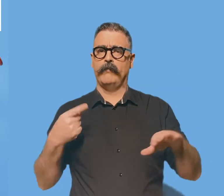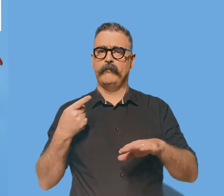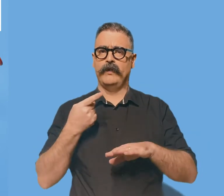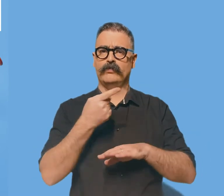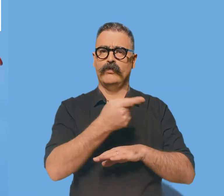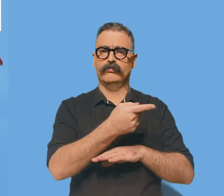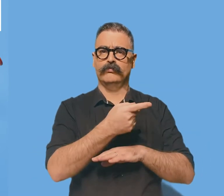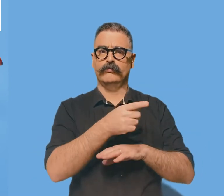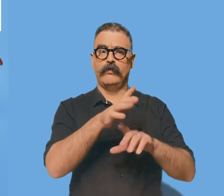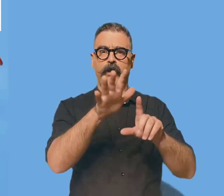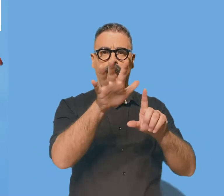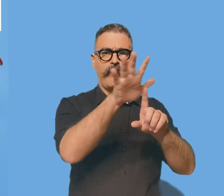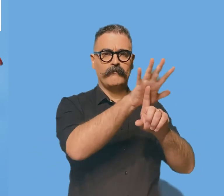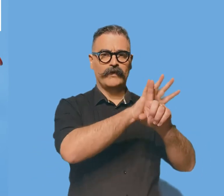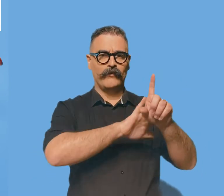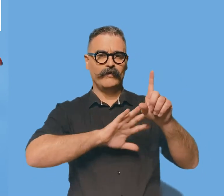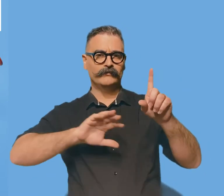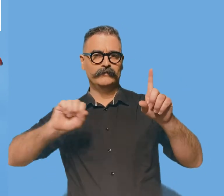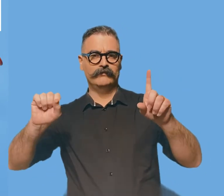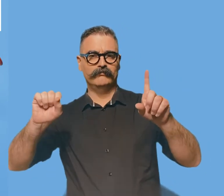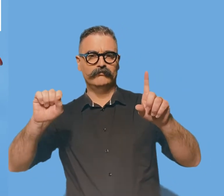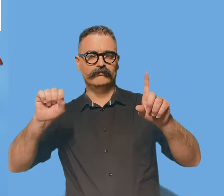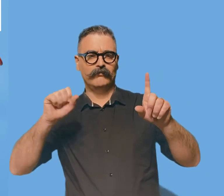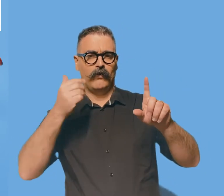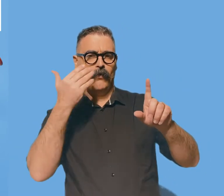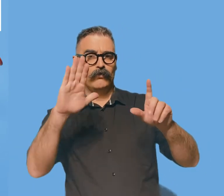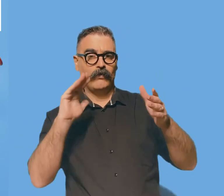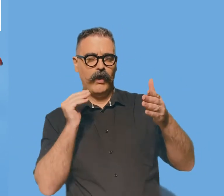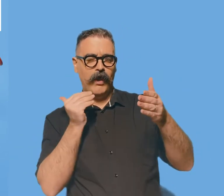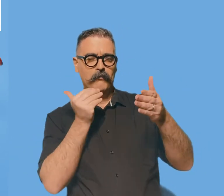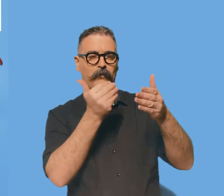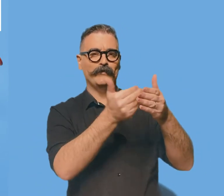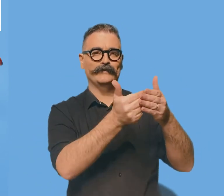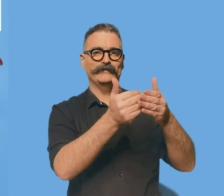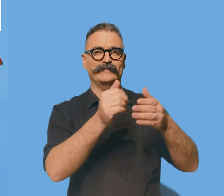« Bio-inspirée, une autre approche ».